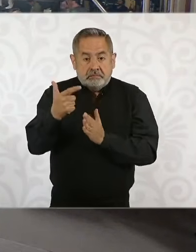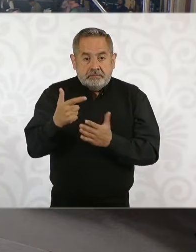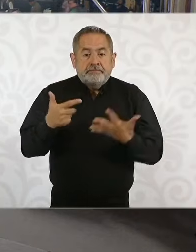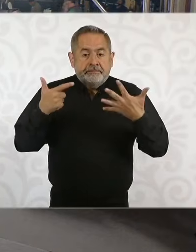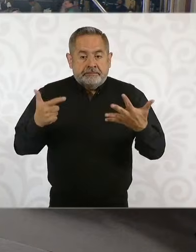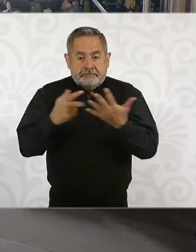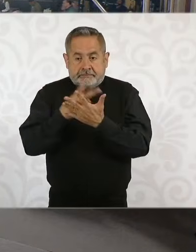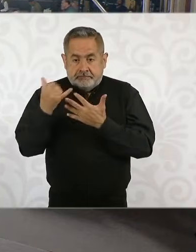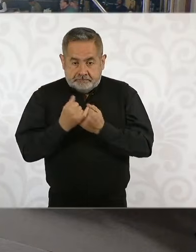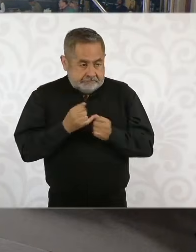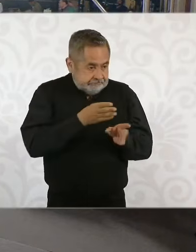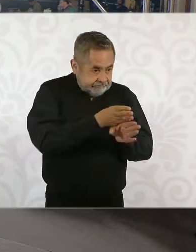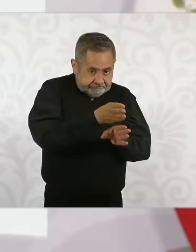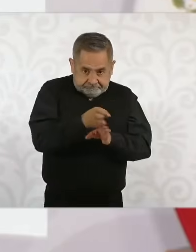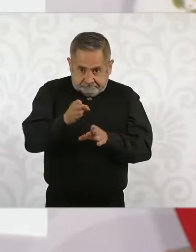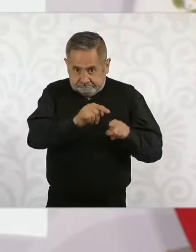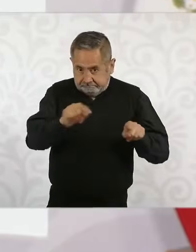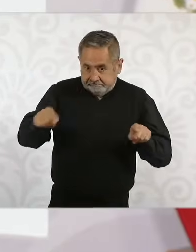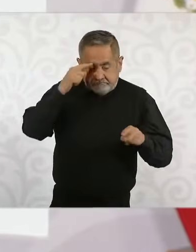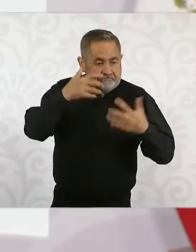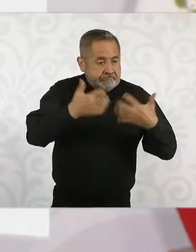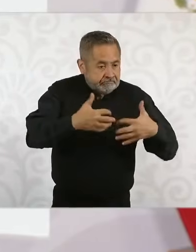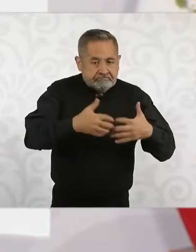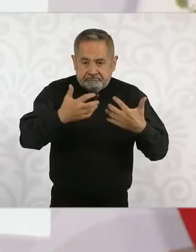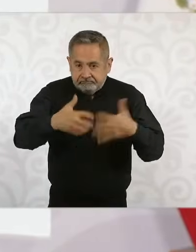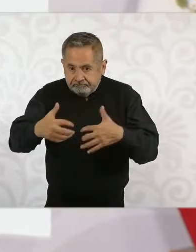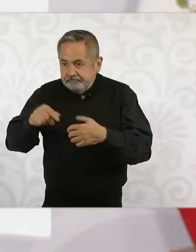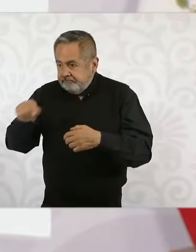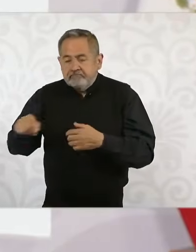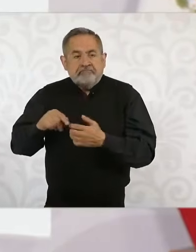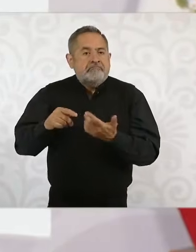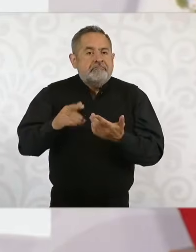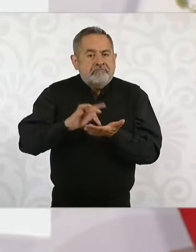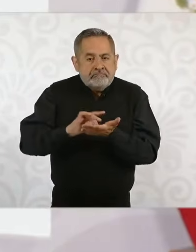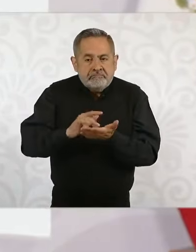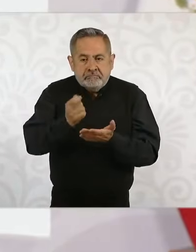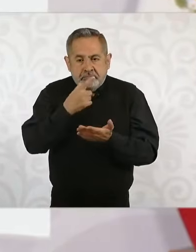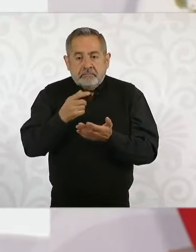de producción de medicamentos en México, vinculado también con investigación clínica.